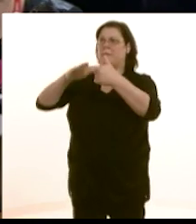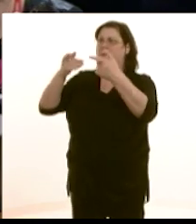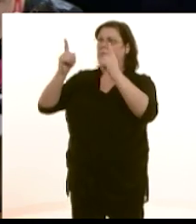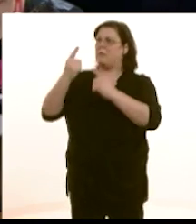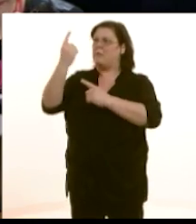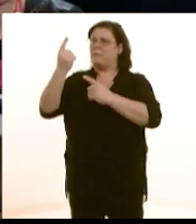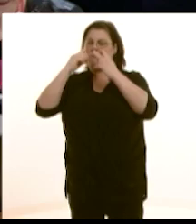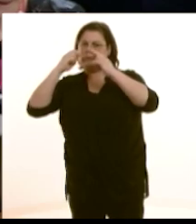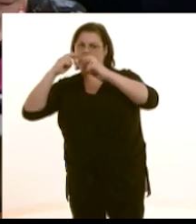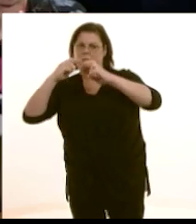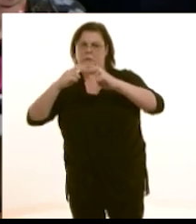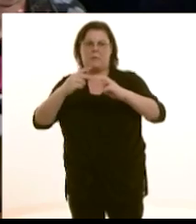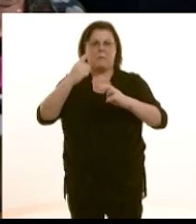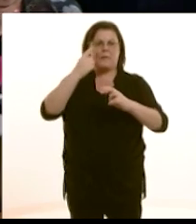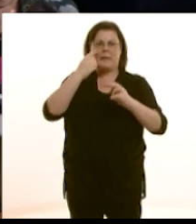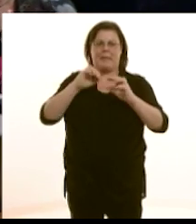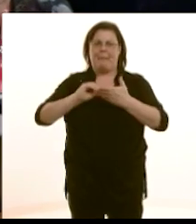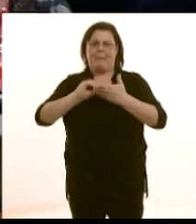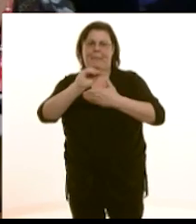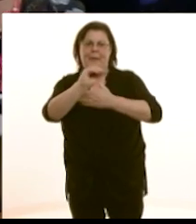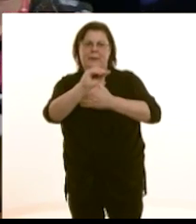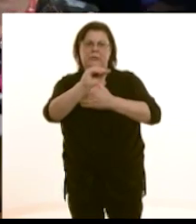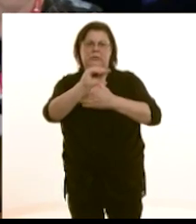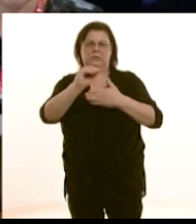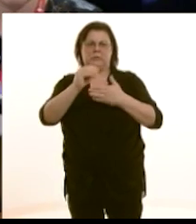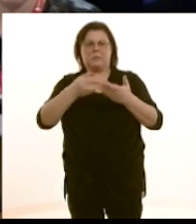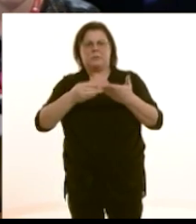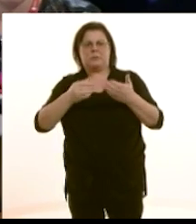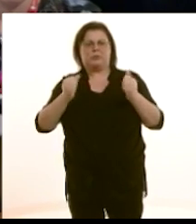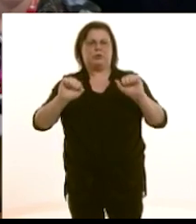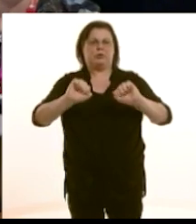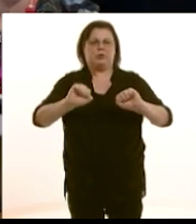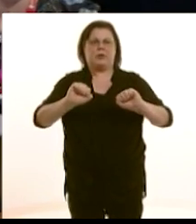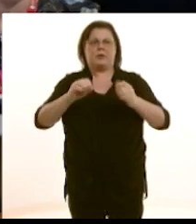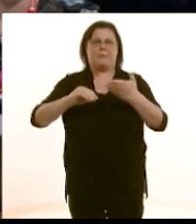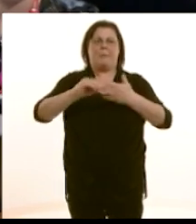y taliad yn cyrraedd yn reit fuan, a fyddech chi fel Llywodraeth yn barod i ystyried datblygu